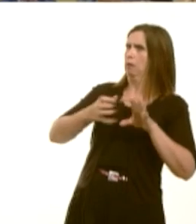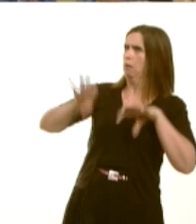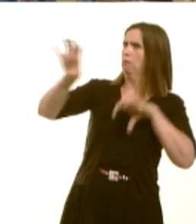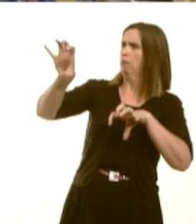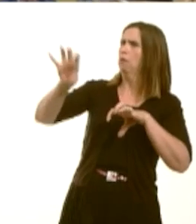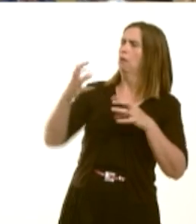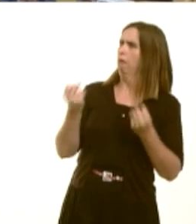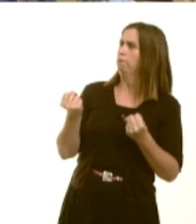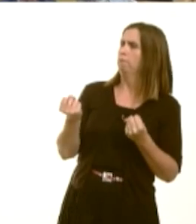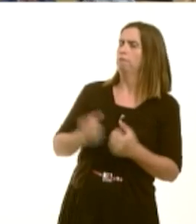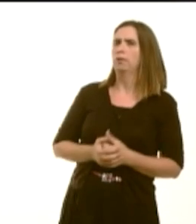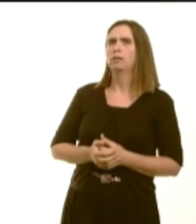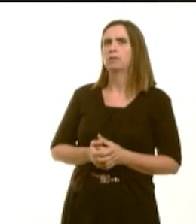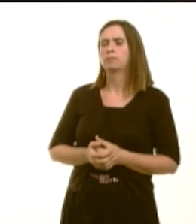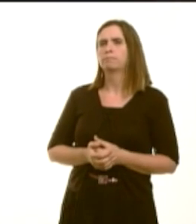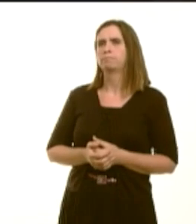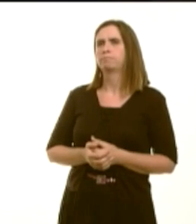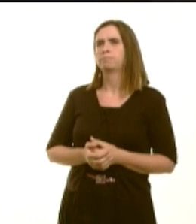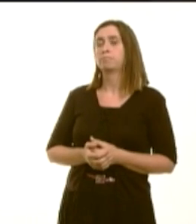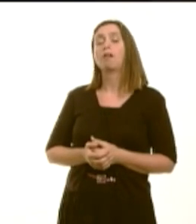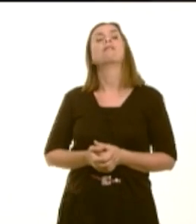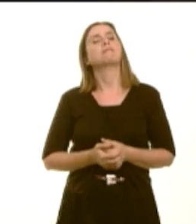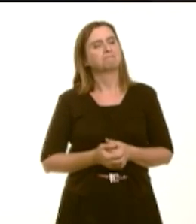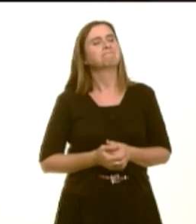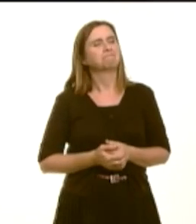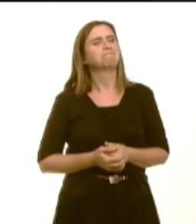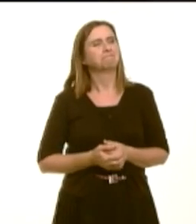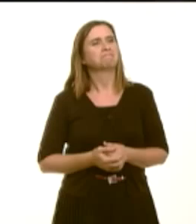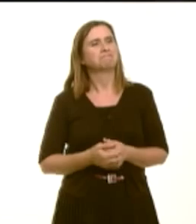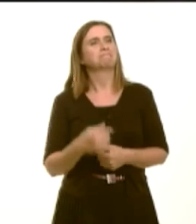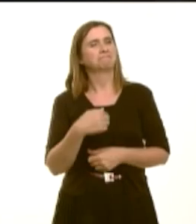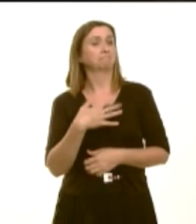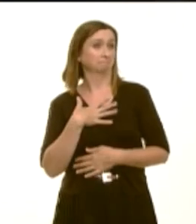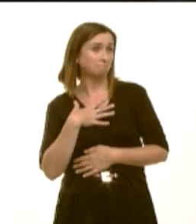i fi i ddarllen y datganiad ar y cyd gan y ddau ohonoch chi fel Prif Weinidogion, ond